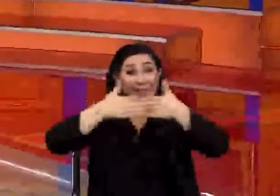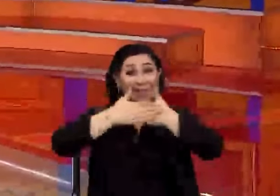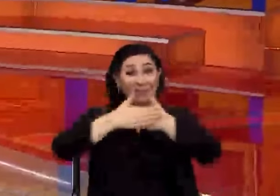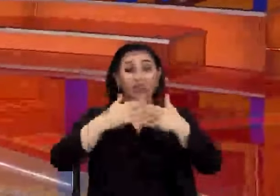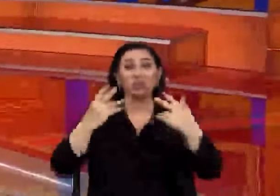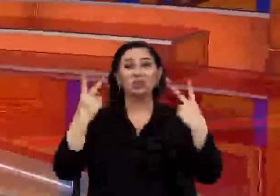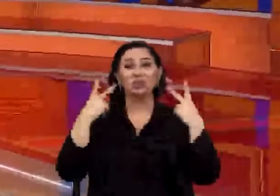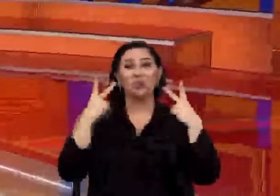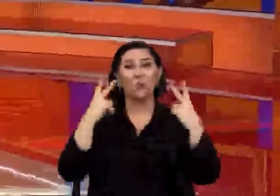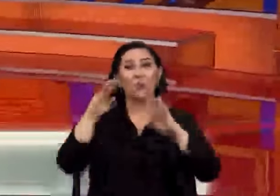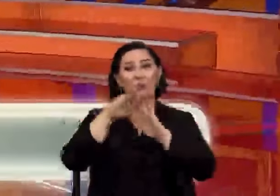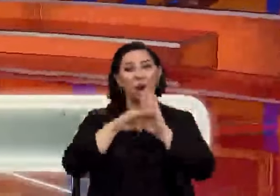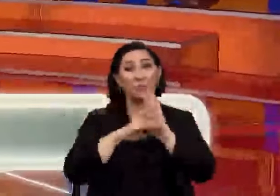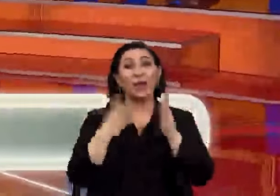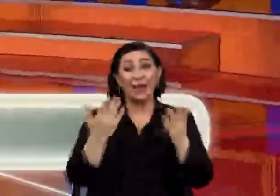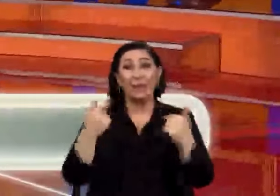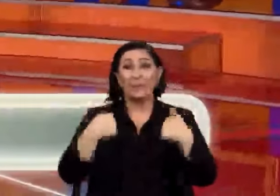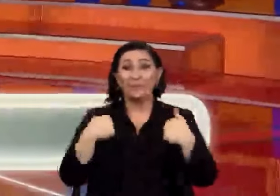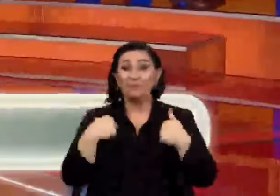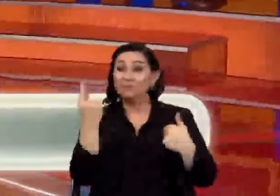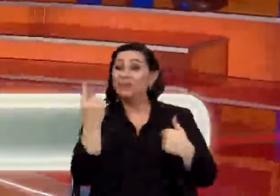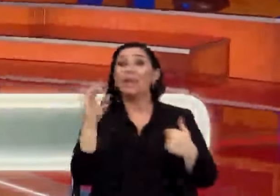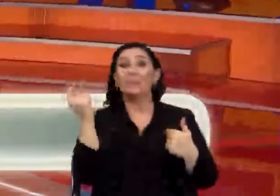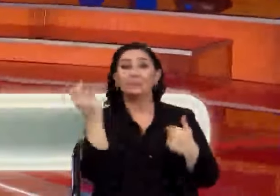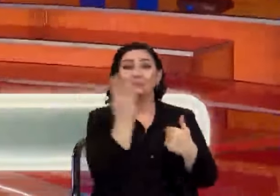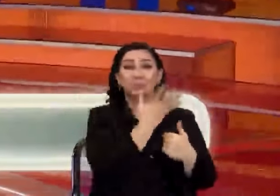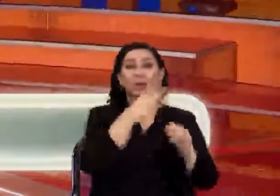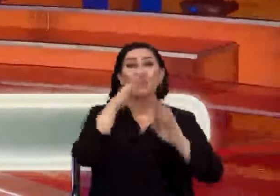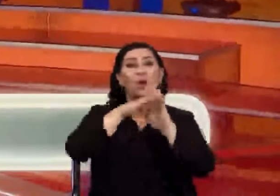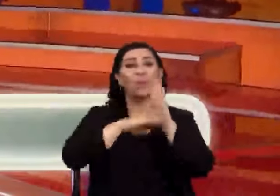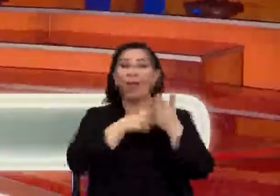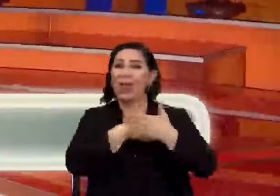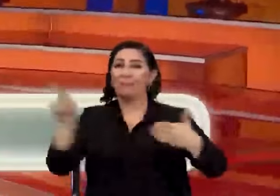programları ki bizler birkaç taney programlarımızı iptal ettik Aslında biz